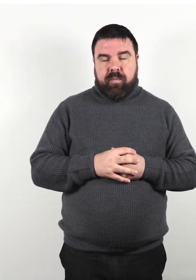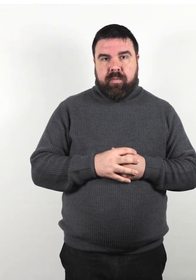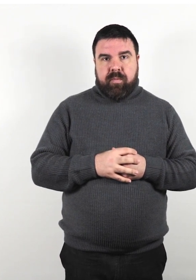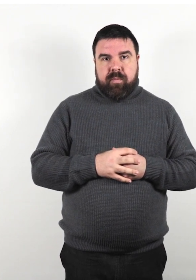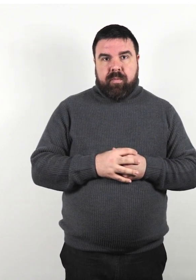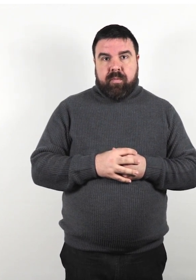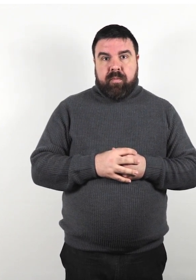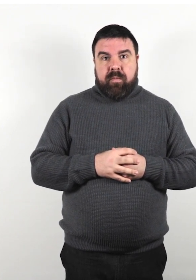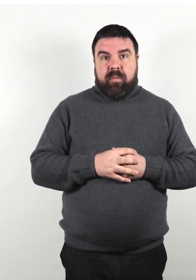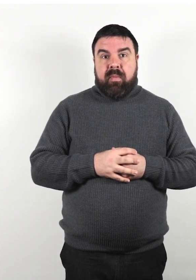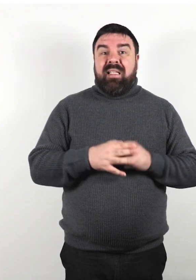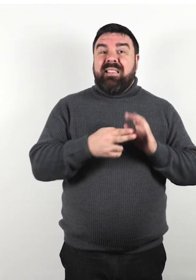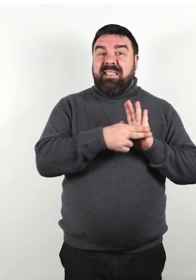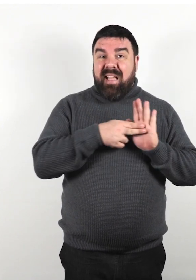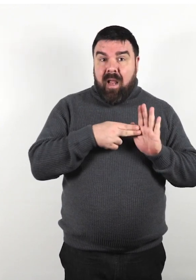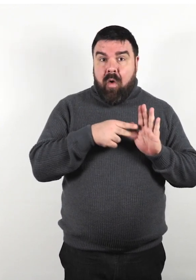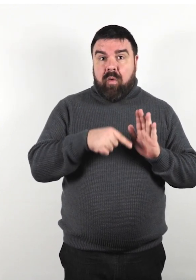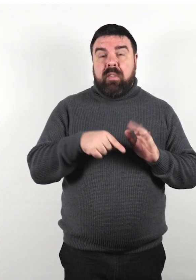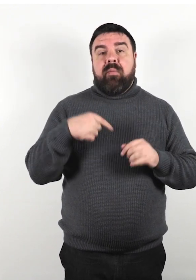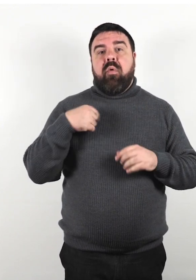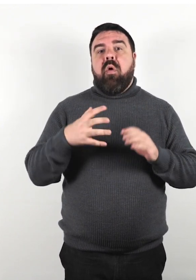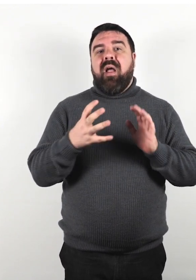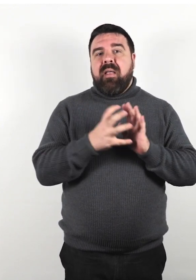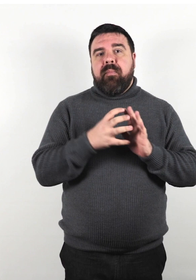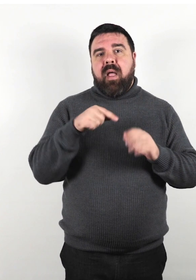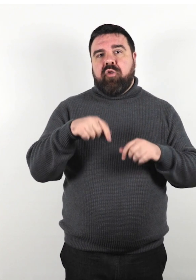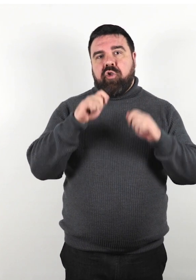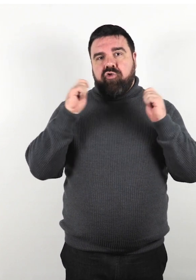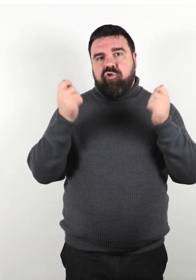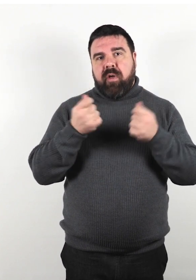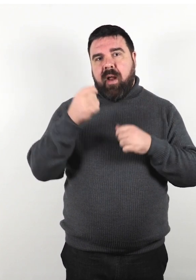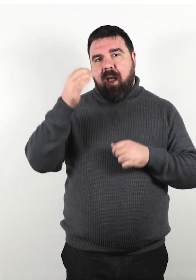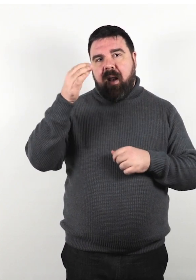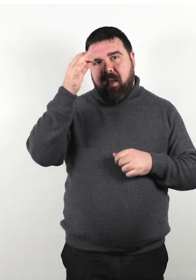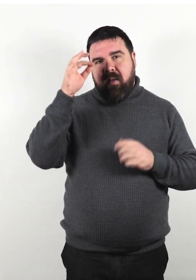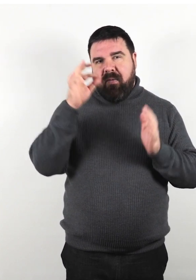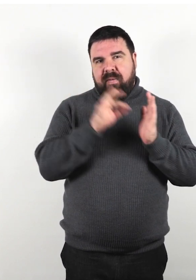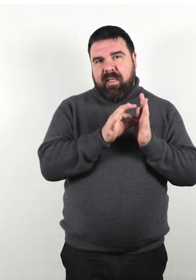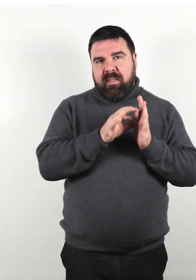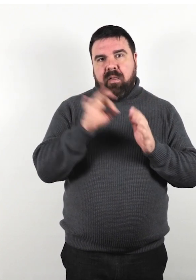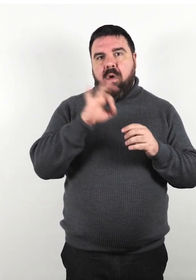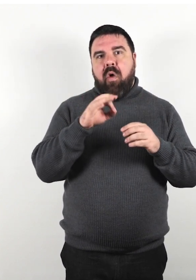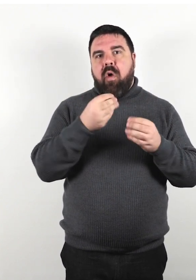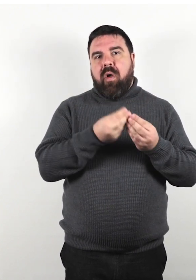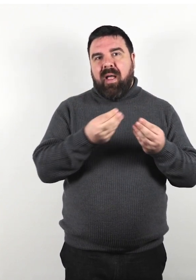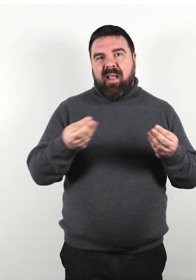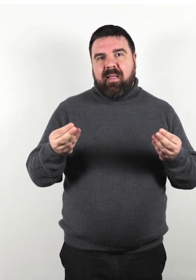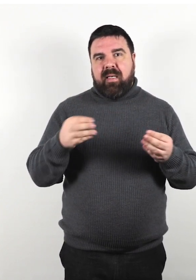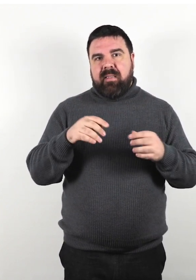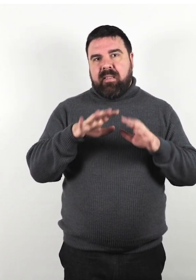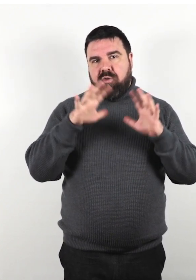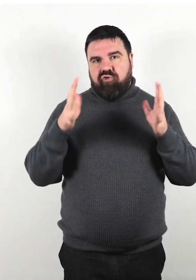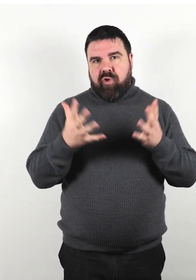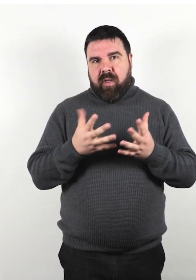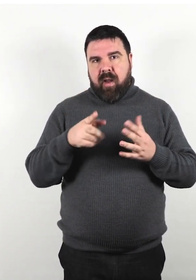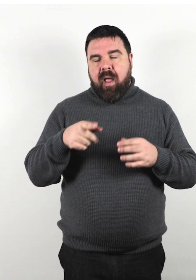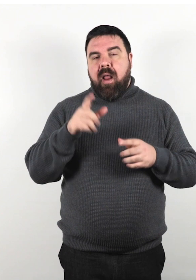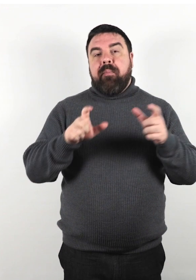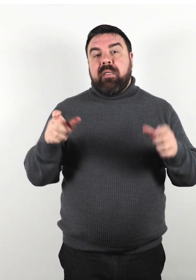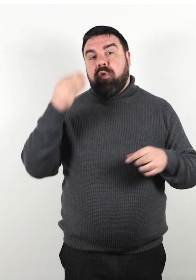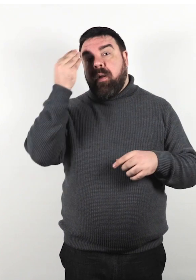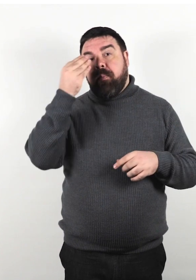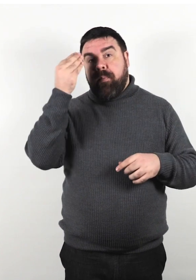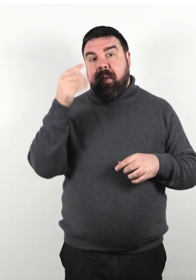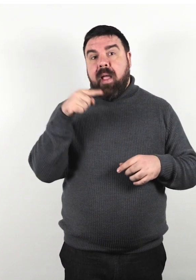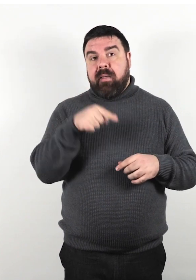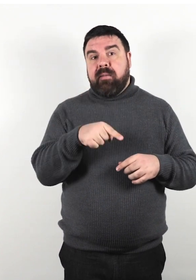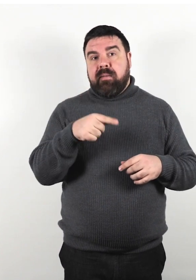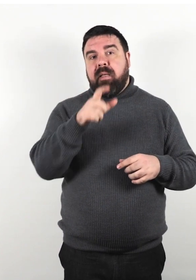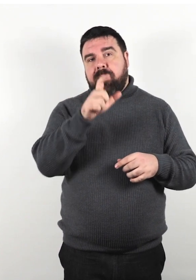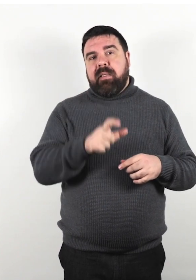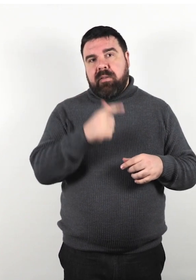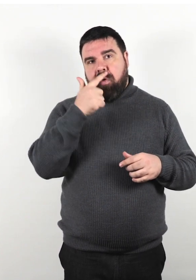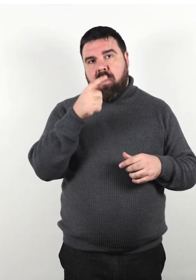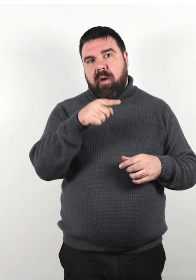Uno stereotipo è un'immagine generale fissa o un insieme di caratteristiche che molte persone credono rappresentino un particolare tipo di persona o cosa.